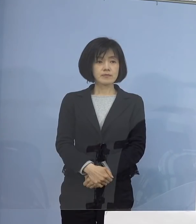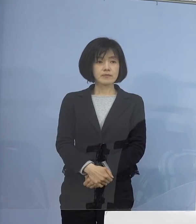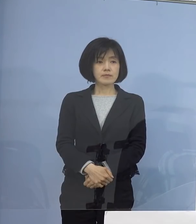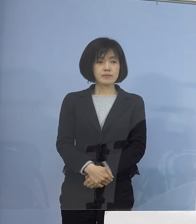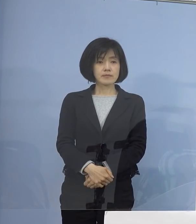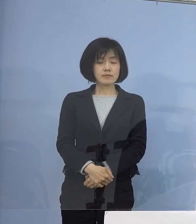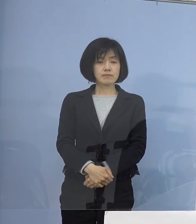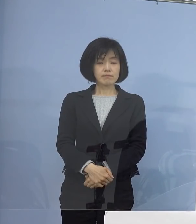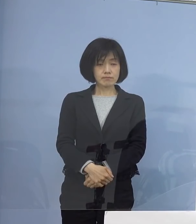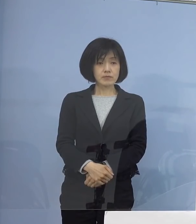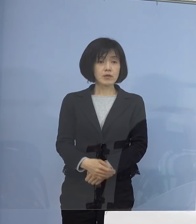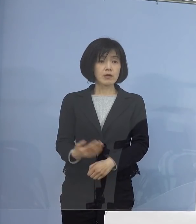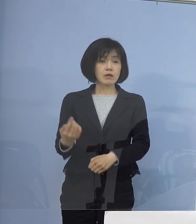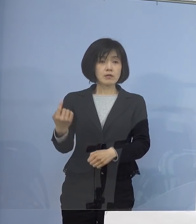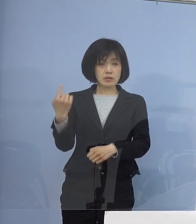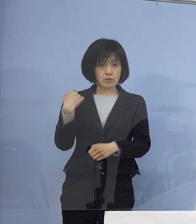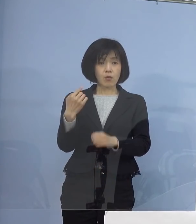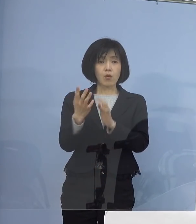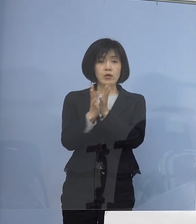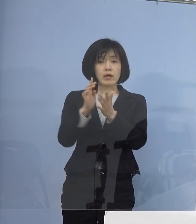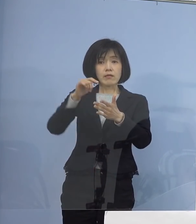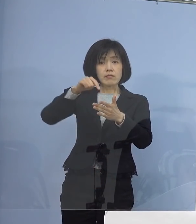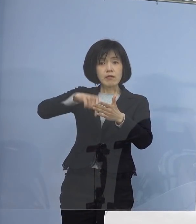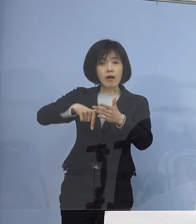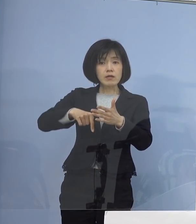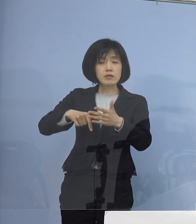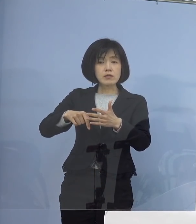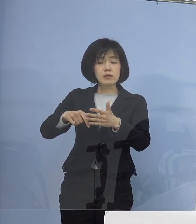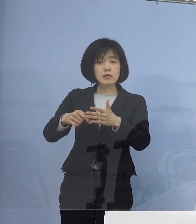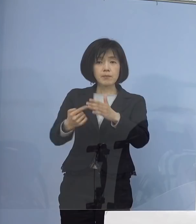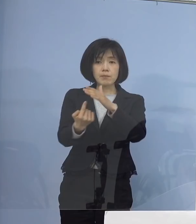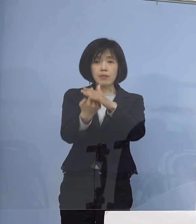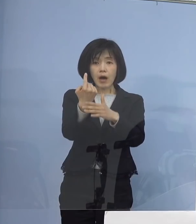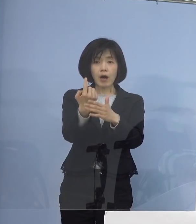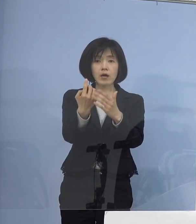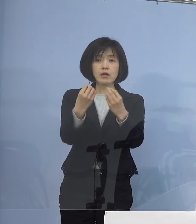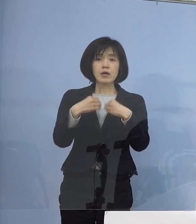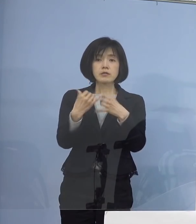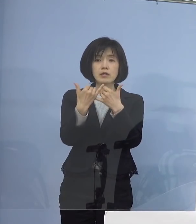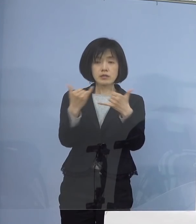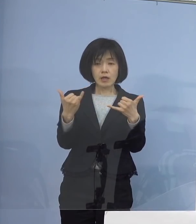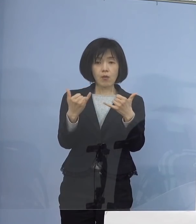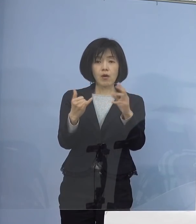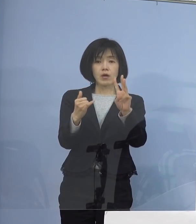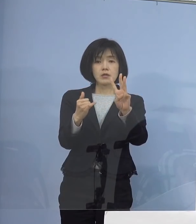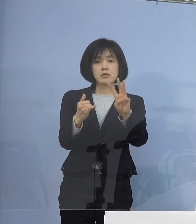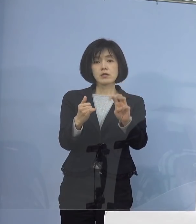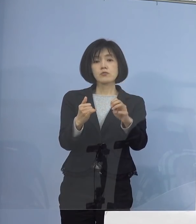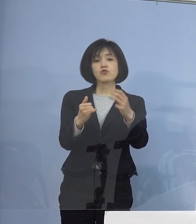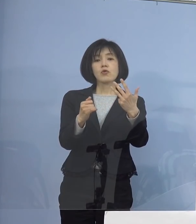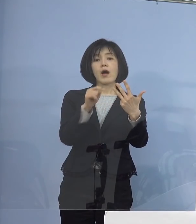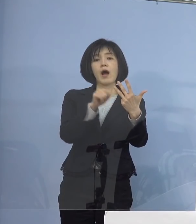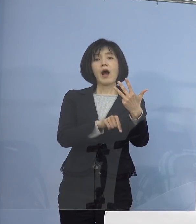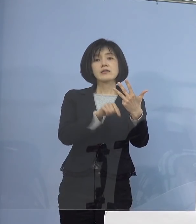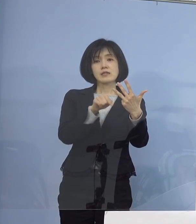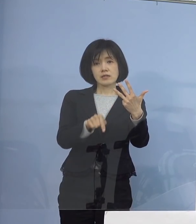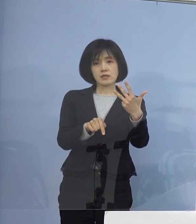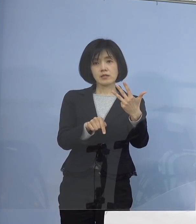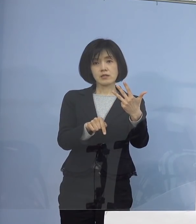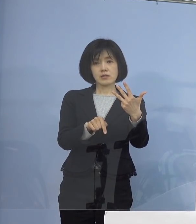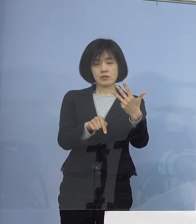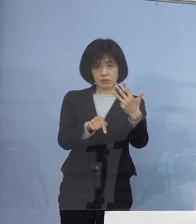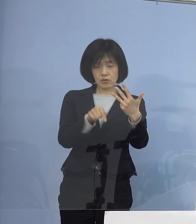昨日県内で発生した感染者数38名 この数字の意味ということですが